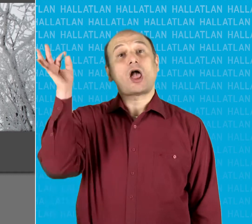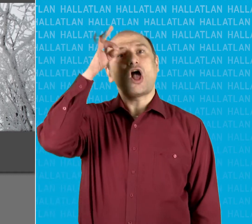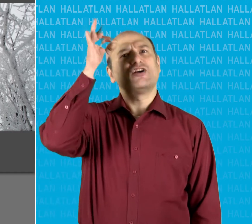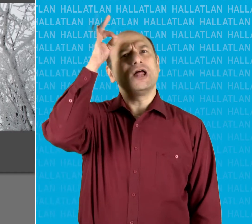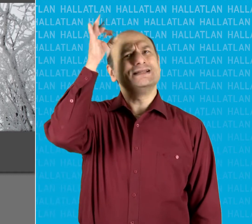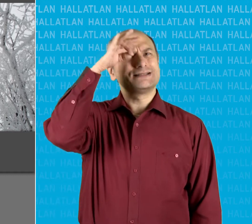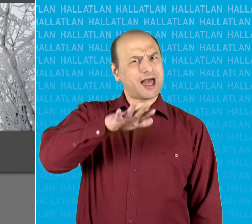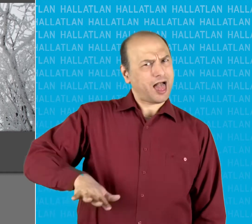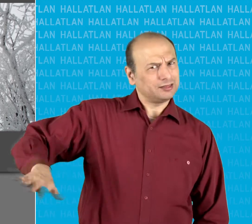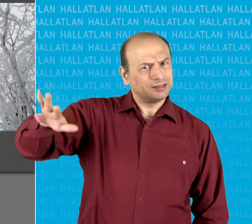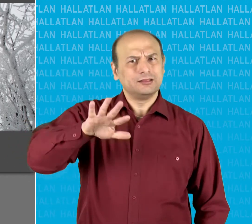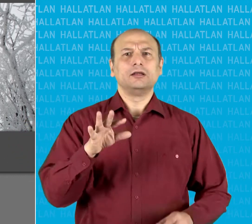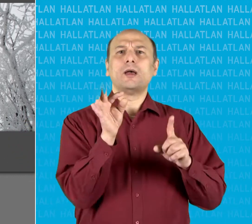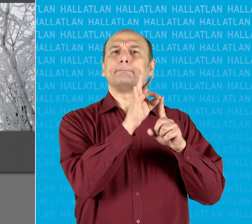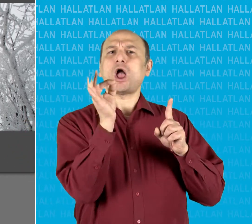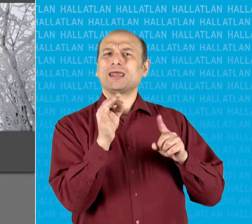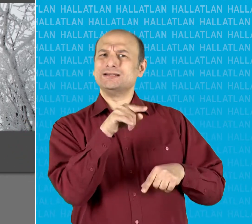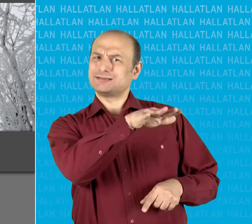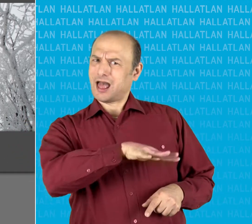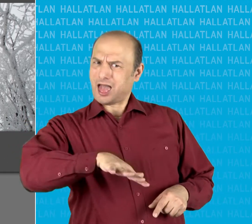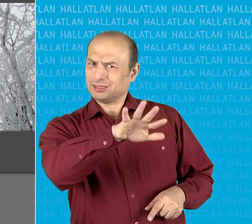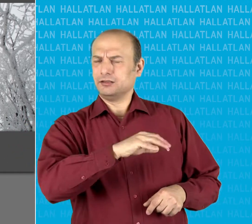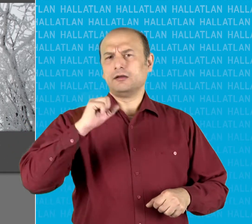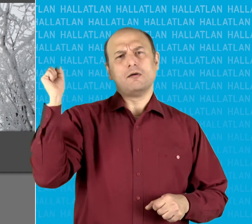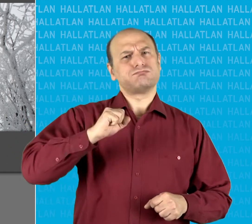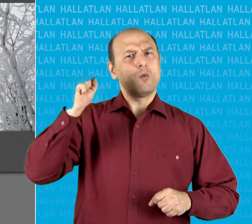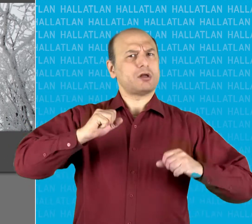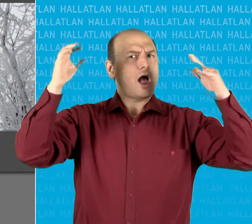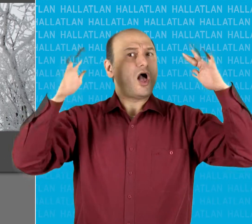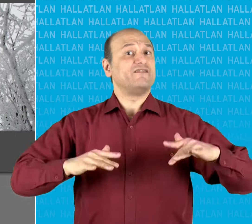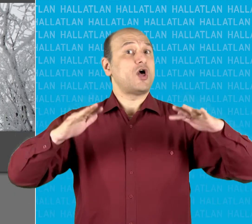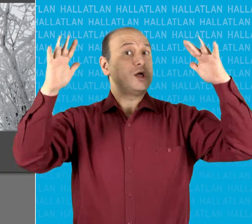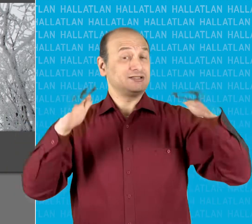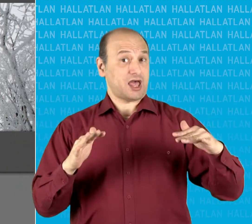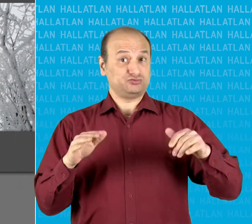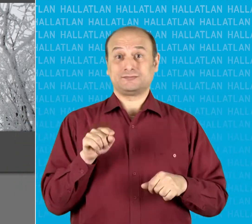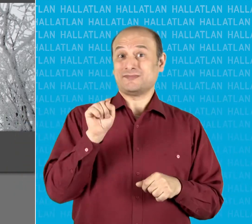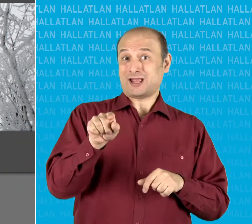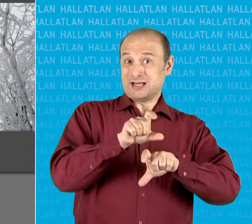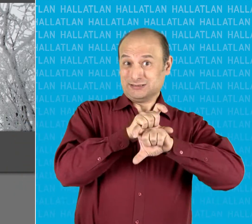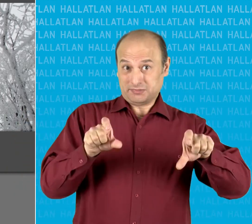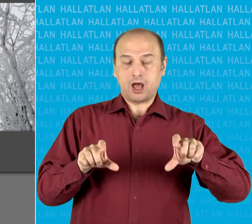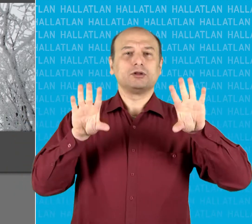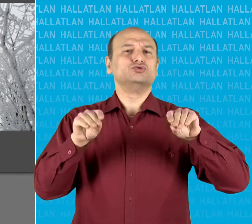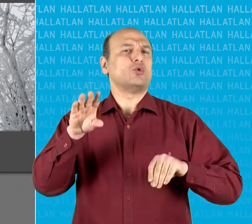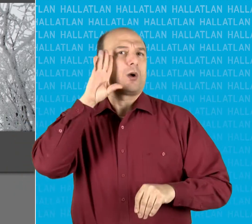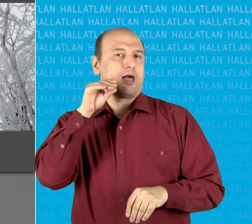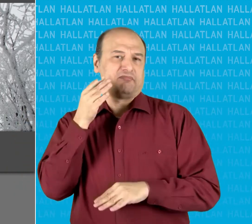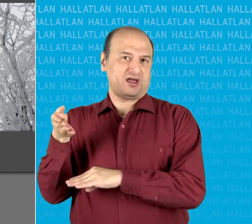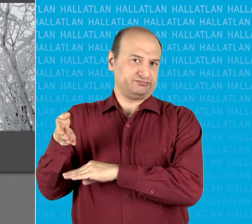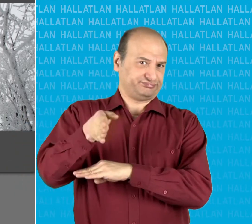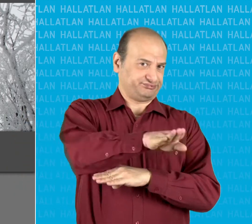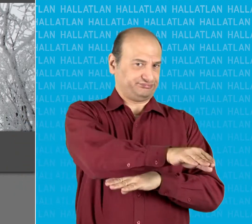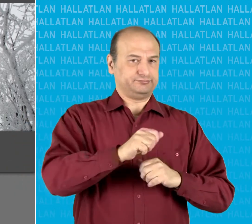Több tucat halálos áldozatot követelt a heves havazás Afganisztán és Pakisztán egyes részein,